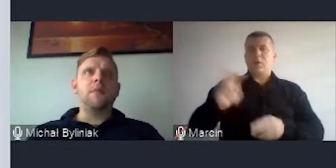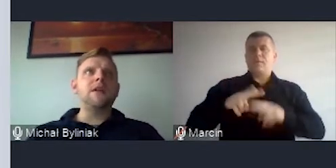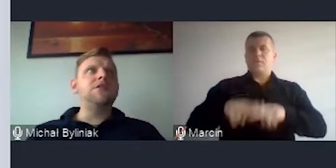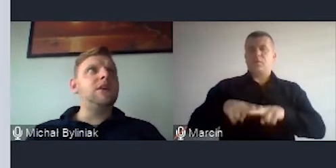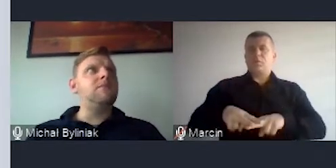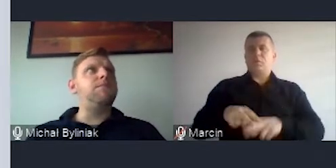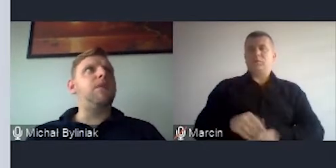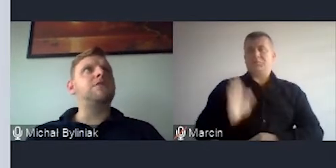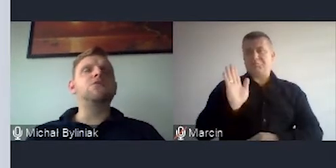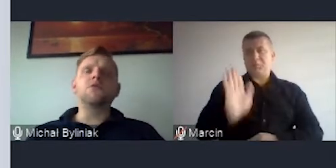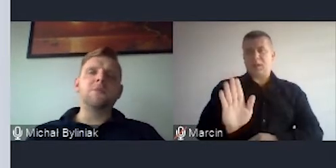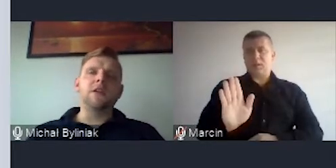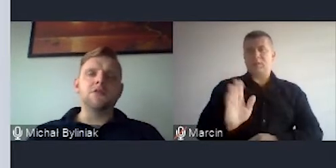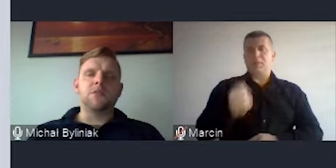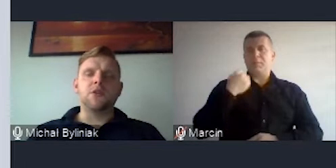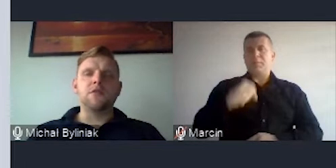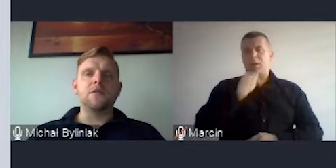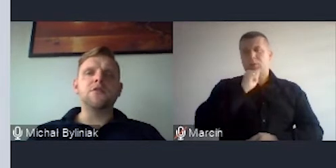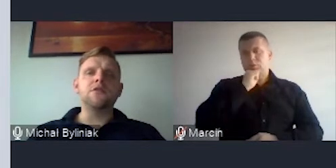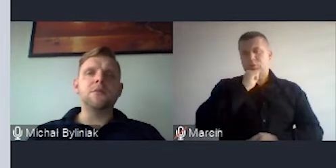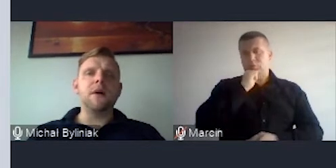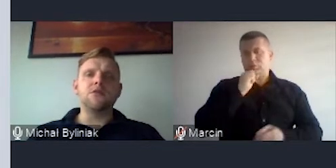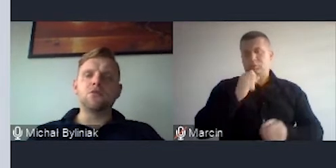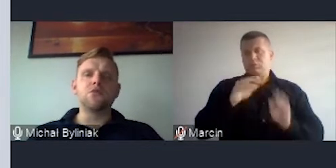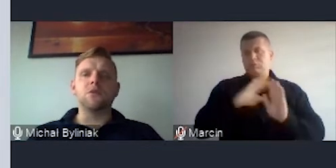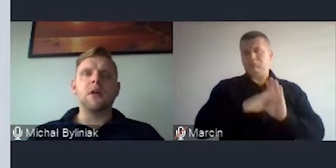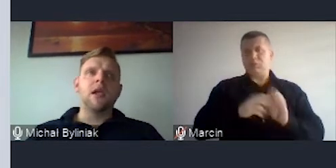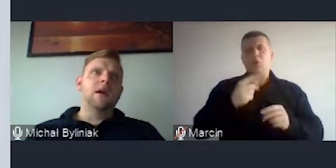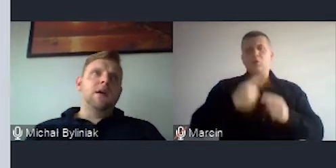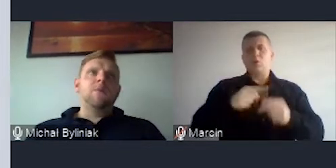macie bardzo dużą rozpiętość tych projektów. One się od siebie bardzo różnią.